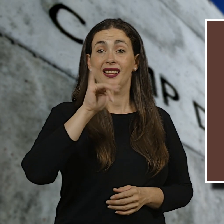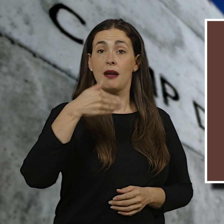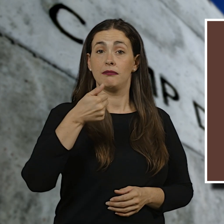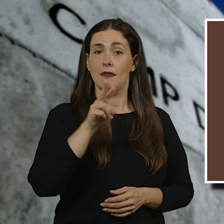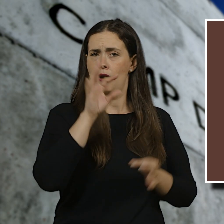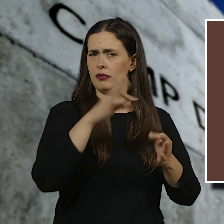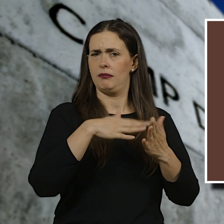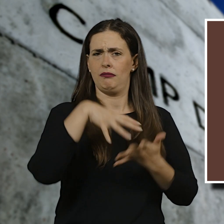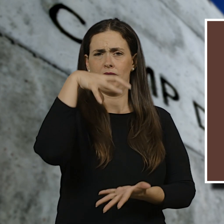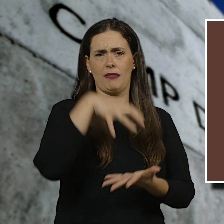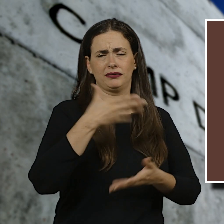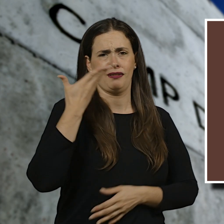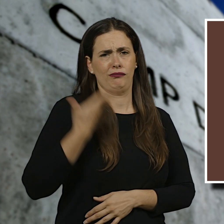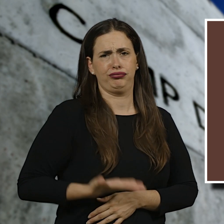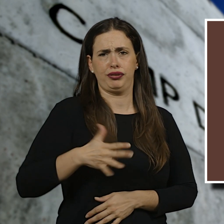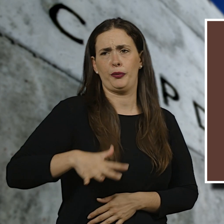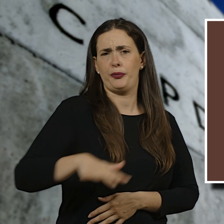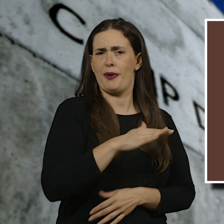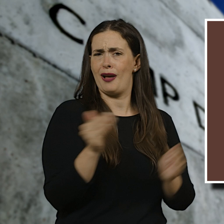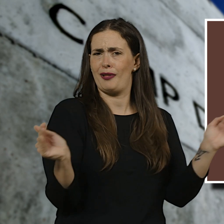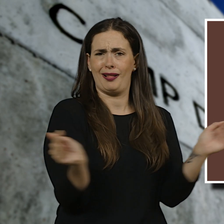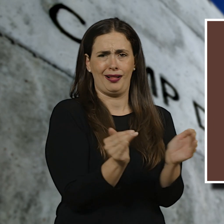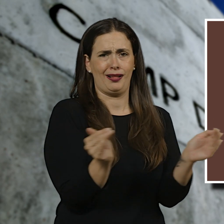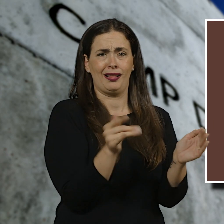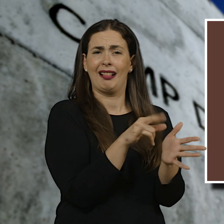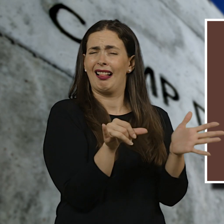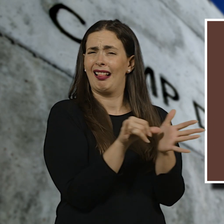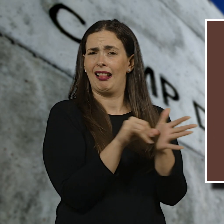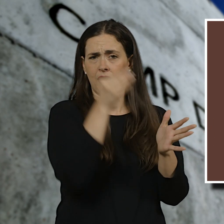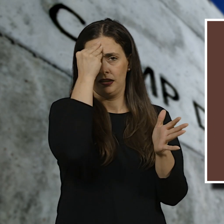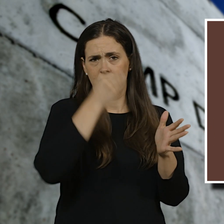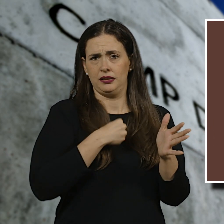Riambau és una masia important del petit nucli del Barri, al voltant del santuari